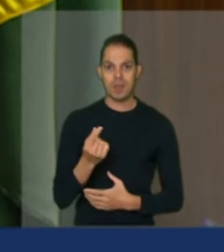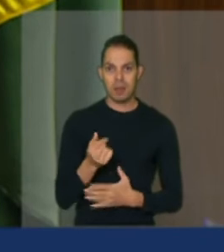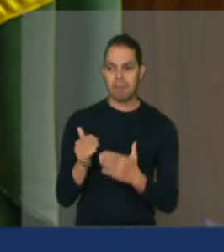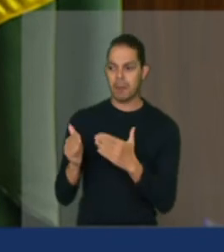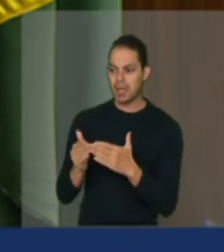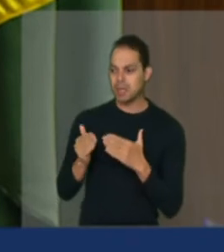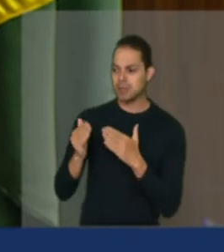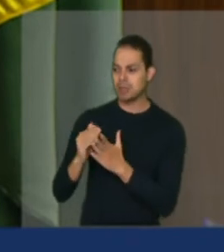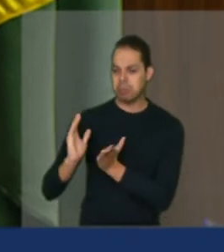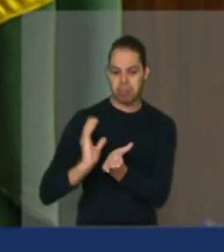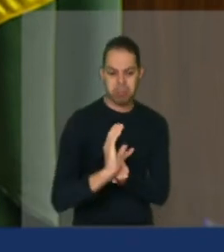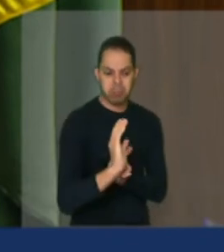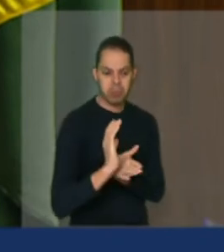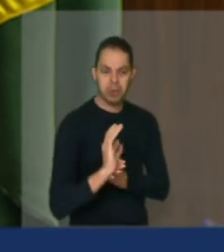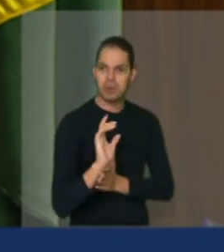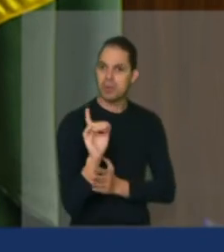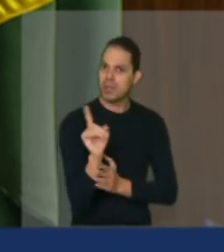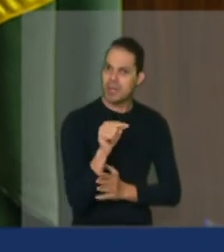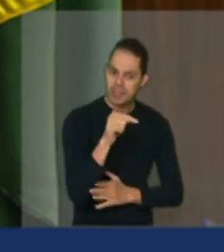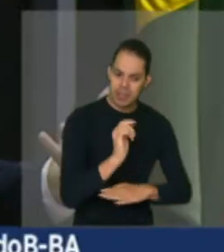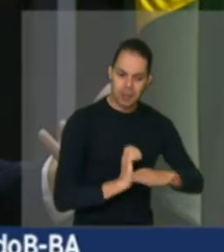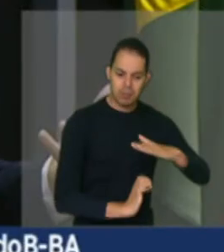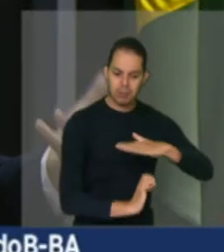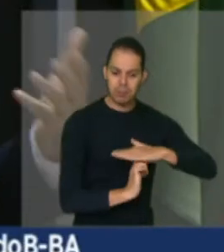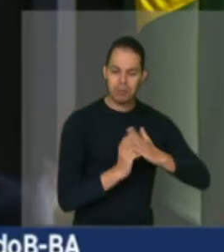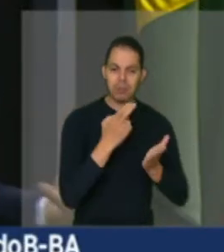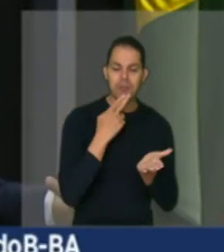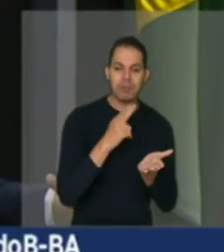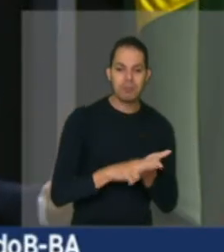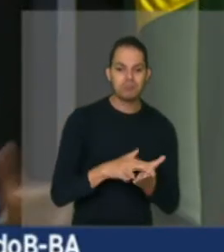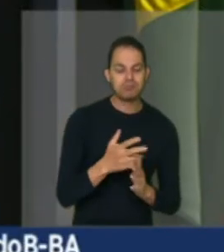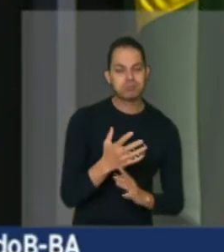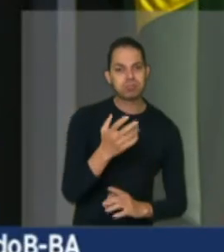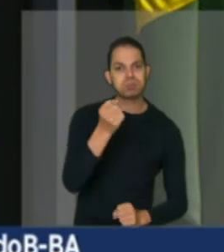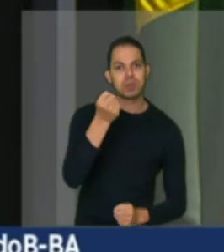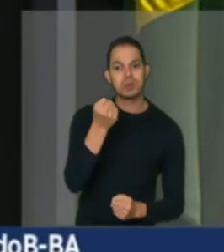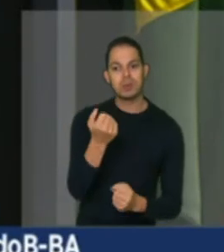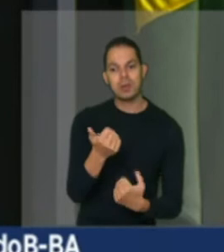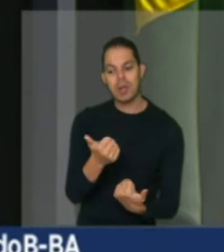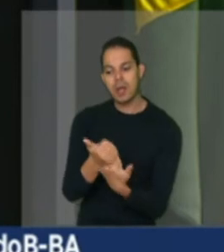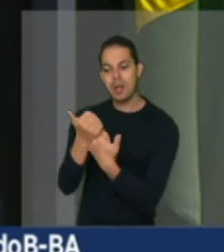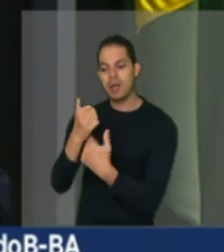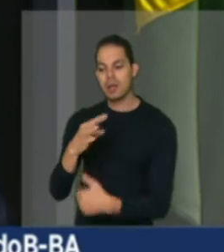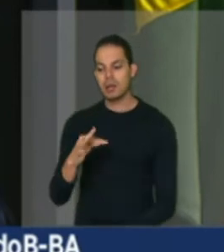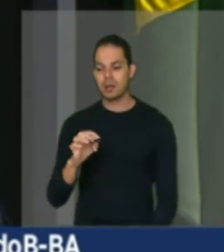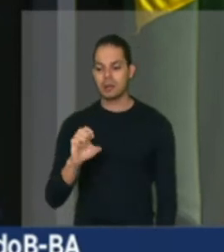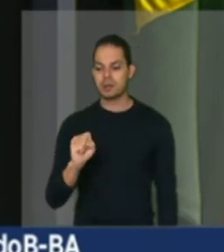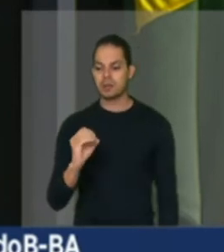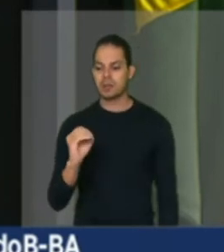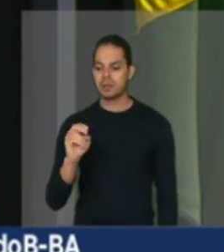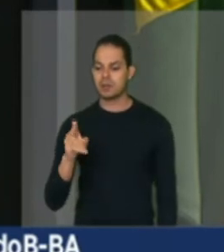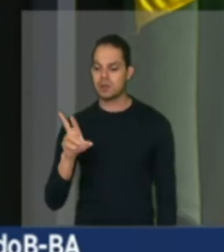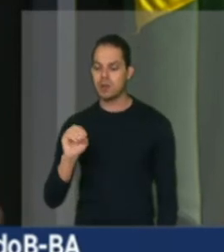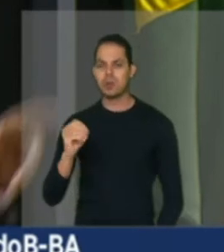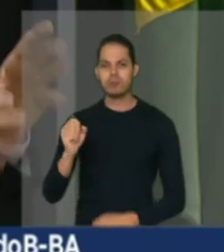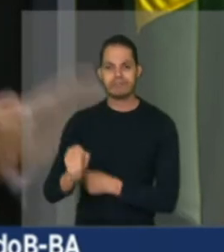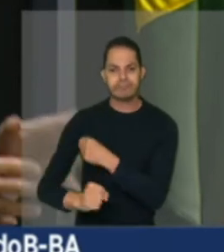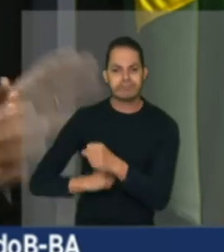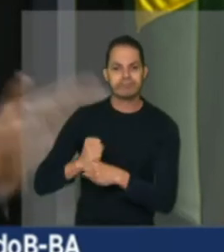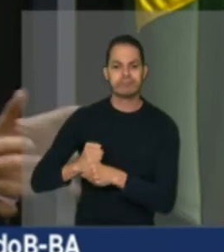DEMANDAR RECURSOS DA UNIÃO, ELA FEZ UM APORTE AO TESOURO NACIONAL, ANO APÓS ANO, EM POUCOS MOMENTOS ESSA EMPRESA TEVE DIFICULDADES, E QUANDO